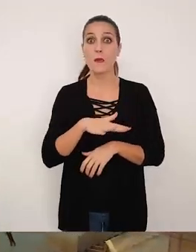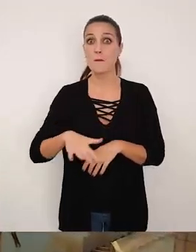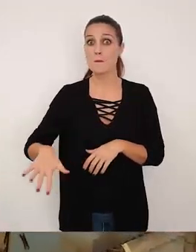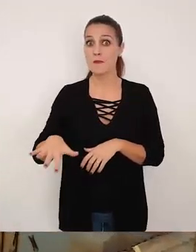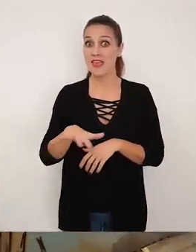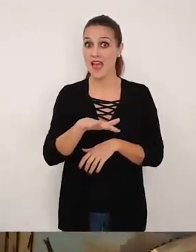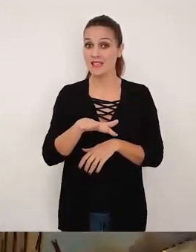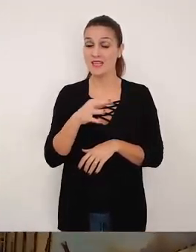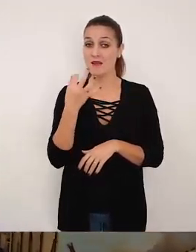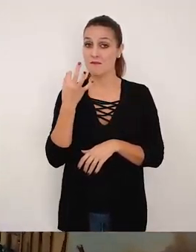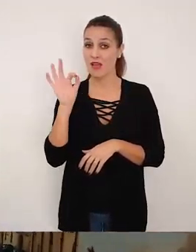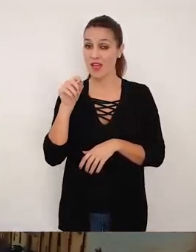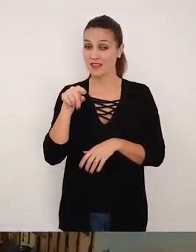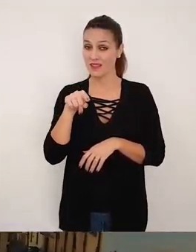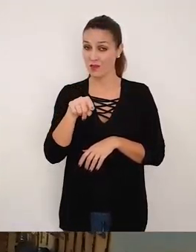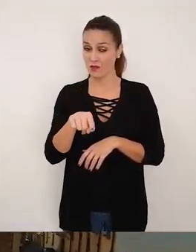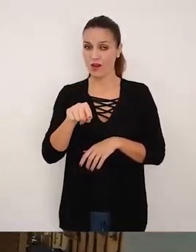La piazza è caratterizzata dalla facciata